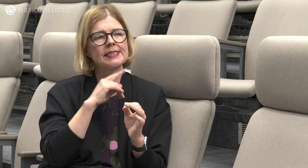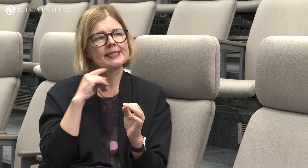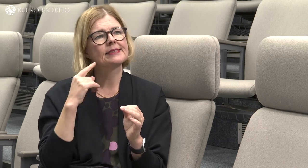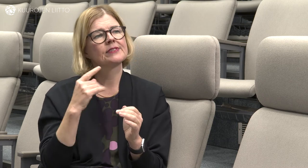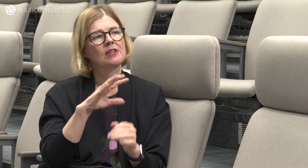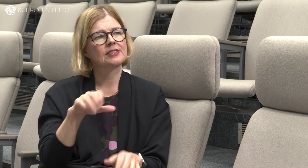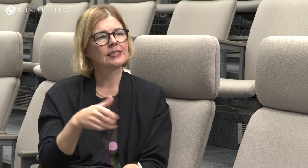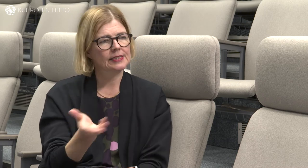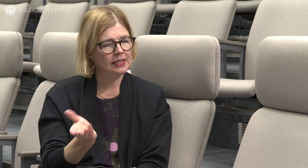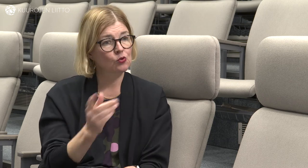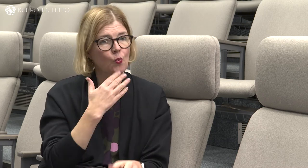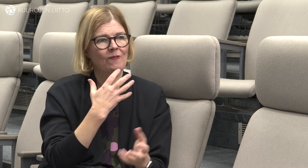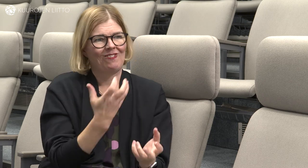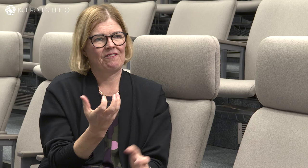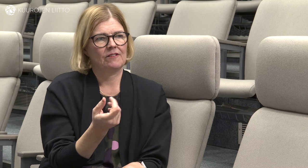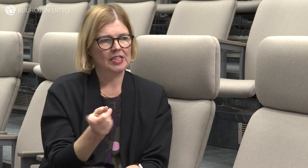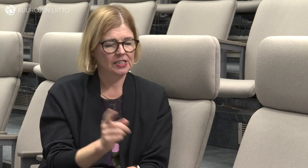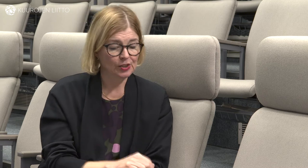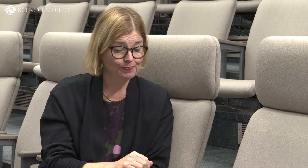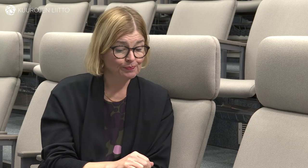täytyy varmistaa kaikille heille, jotka sen tarpeessa ovat.